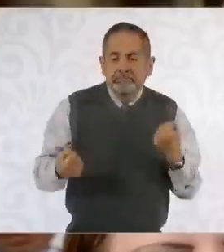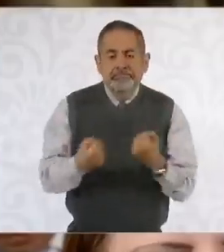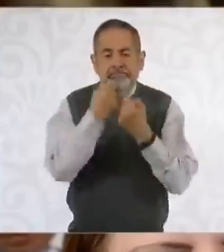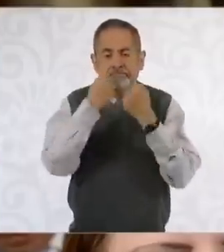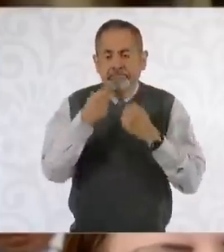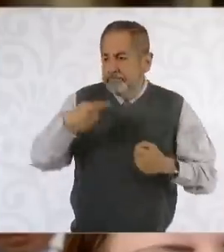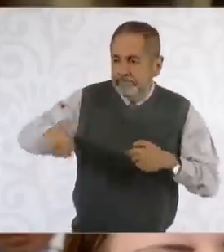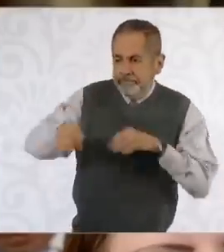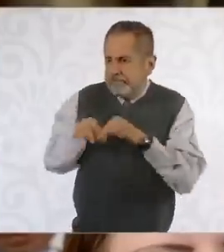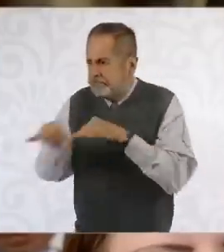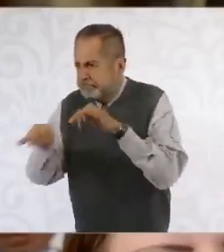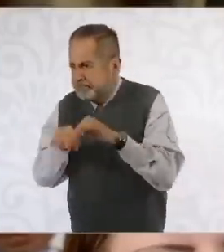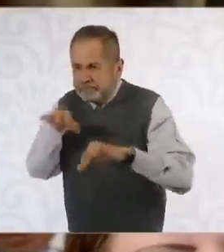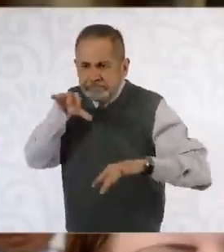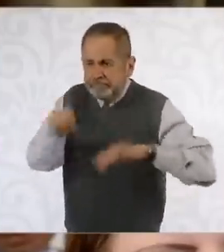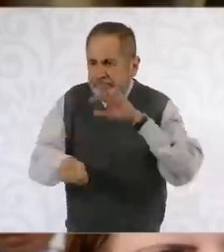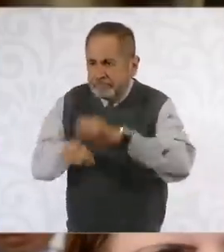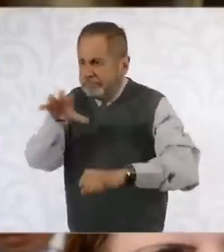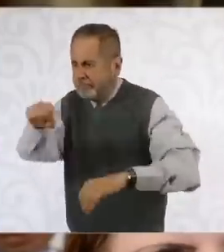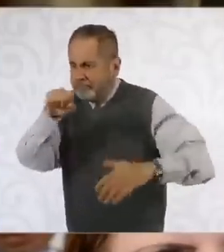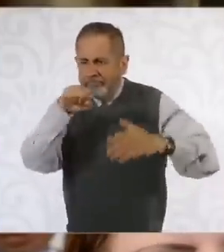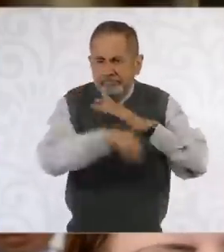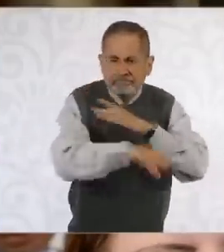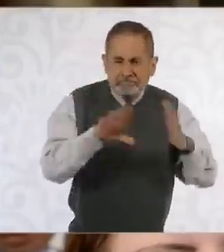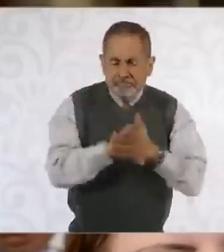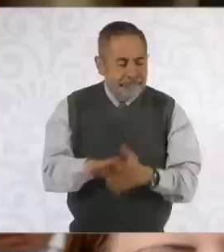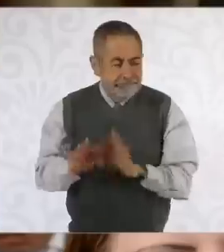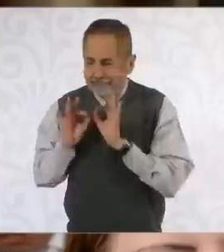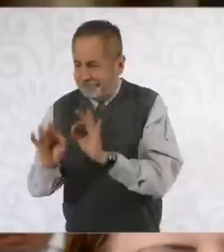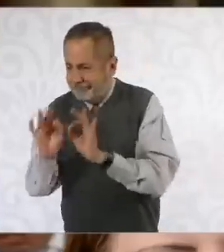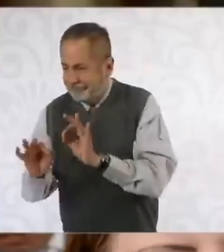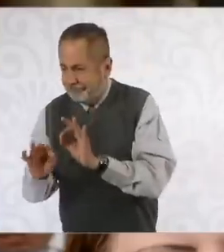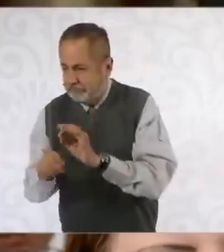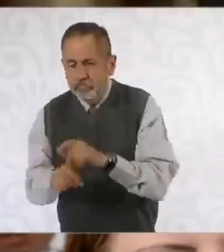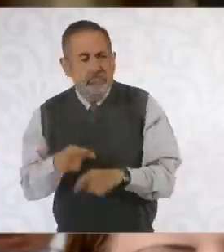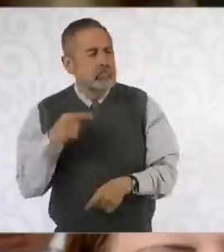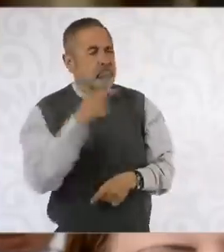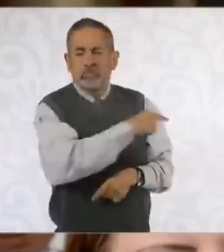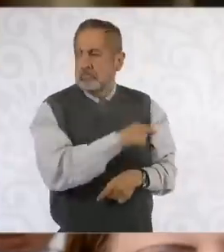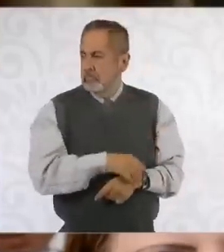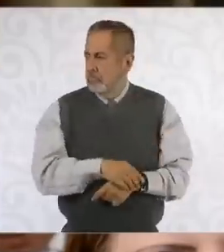toda esta estrategia de seguridad que su gobierno viene dando Ustedes han previsto esto porque bueno